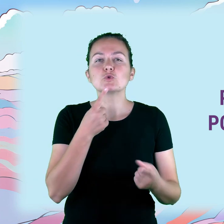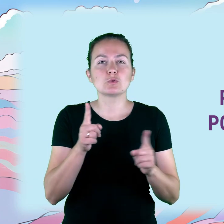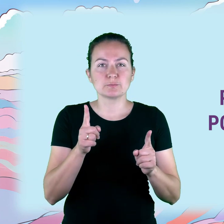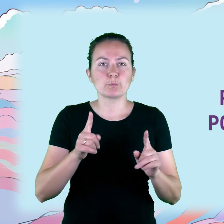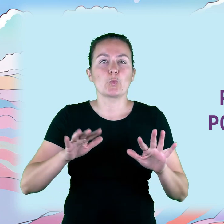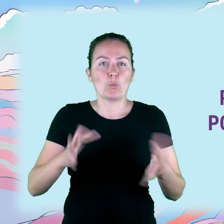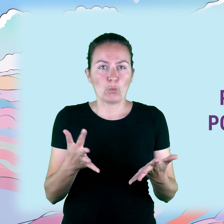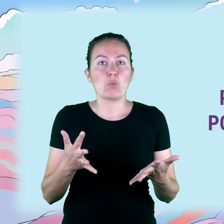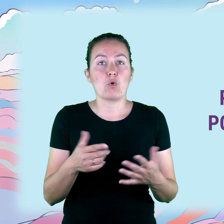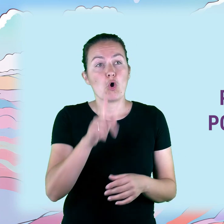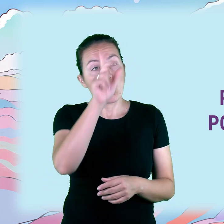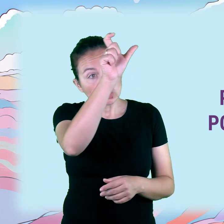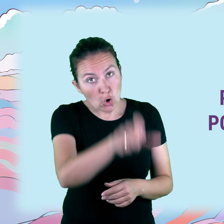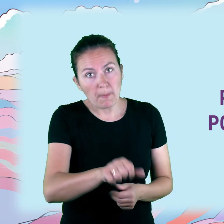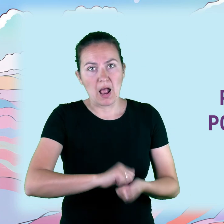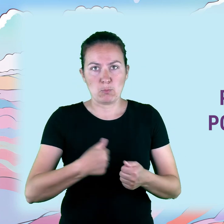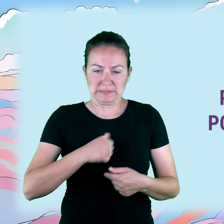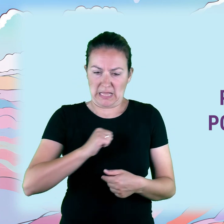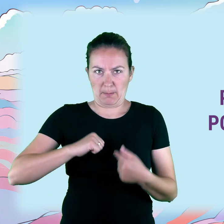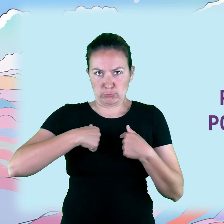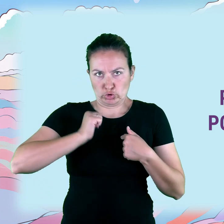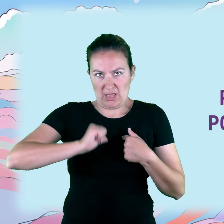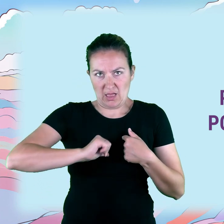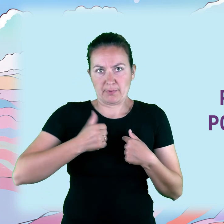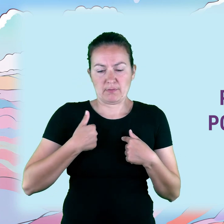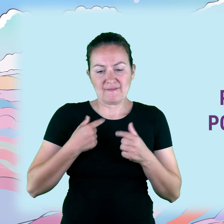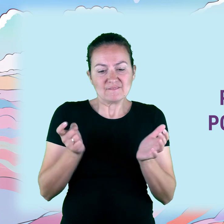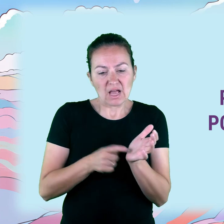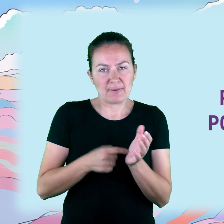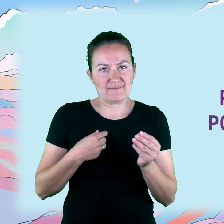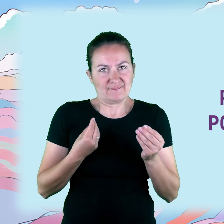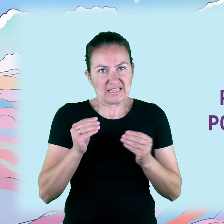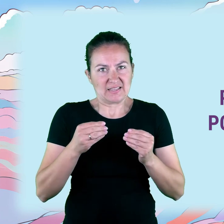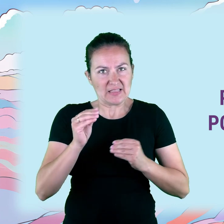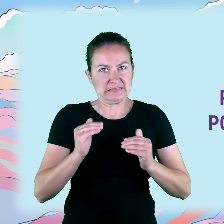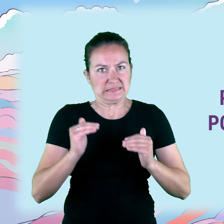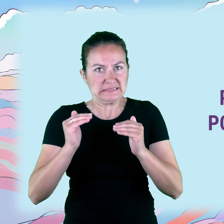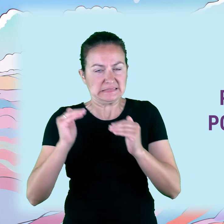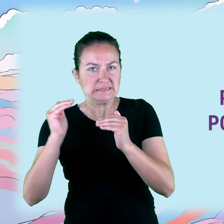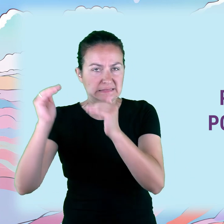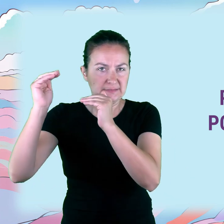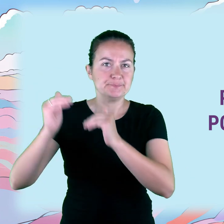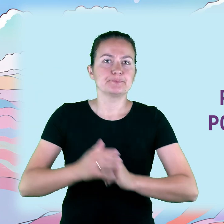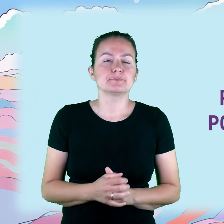Wymagać coraz więcej od kogoś lub od siebie.